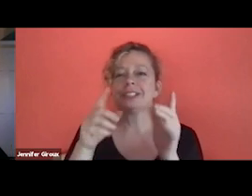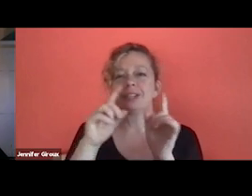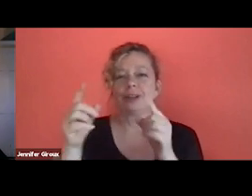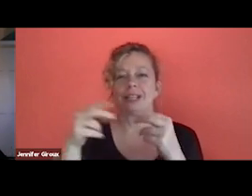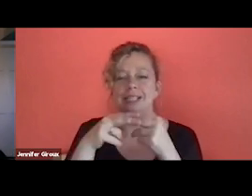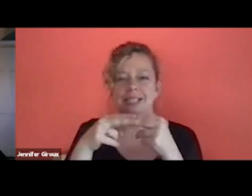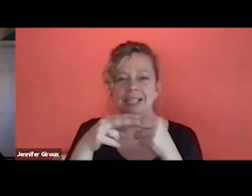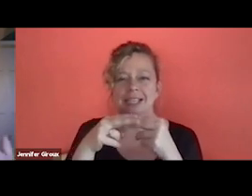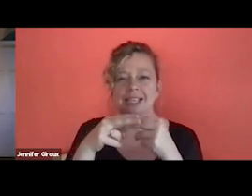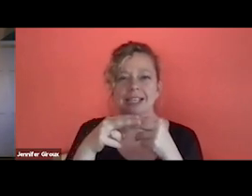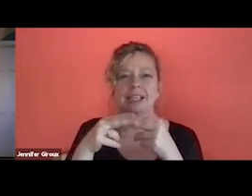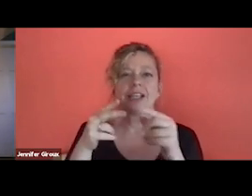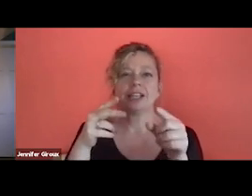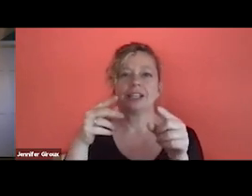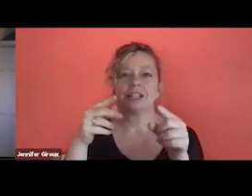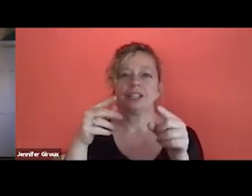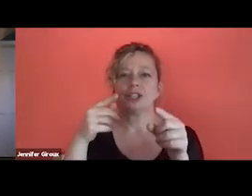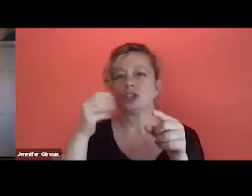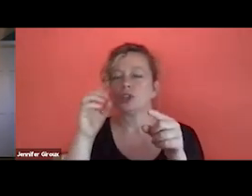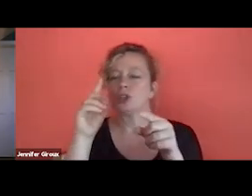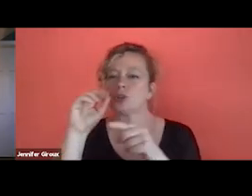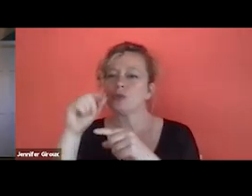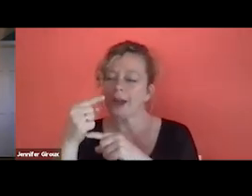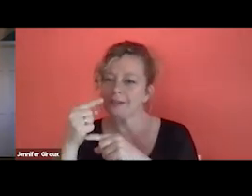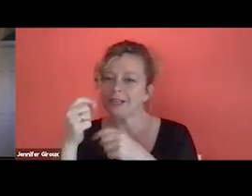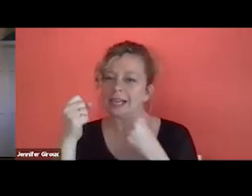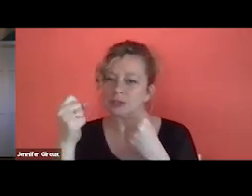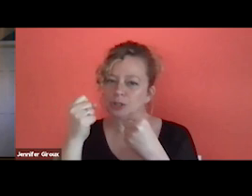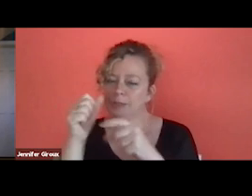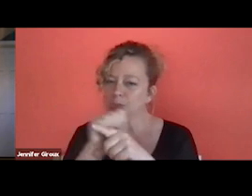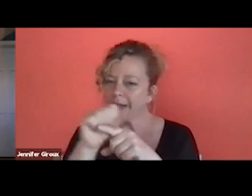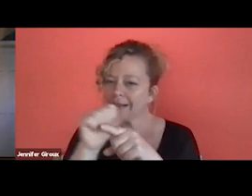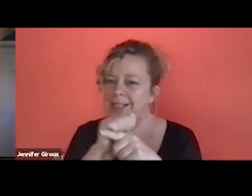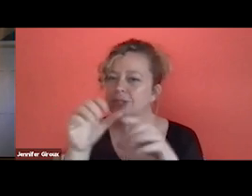hay un ejercicio de conocimiento básico, hay cosas y estamos realmente entusiasmados, cosas que podemos hacer bastante rápido